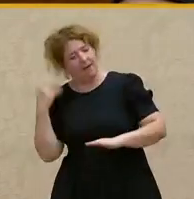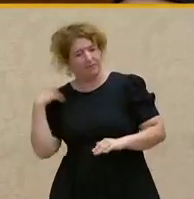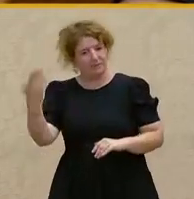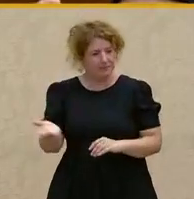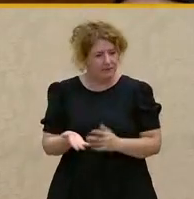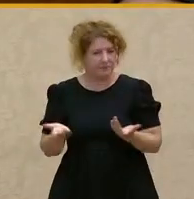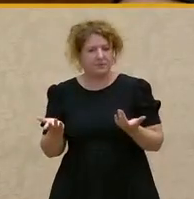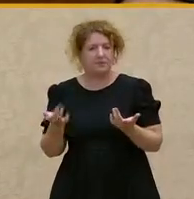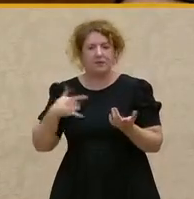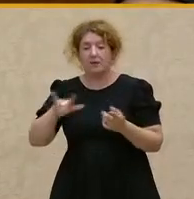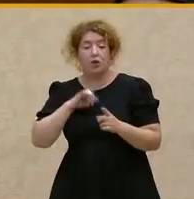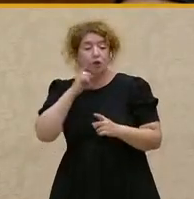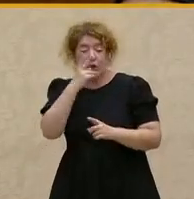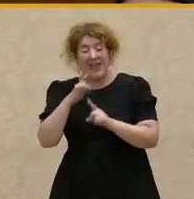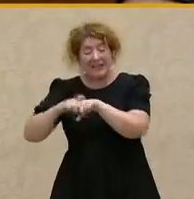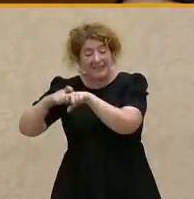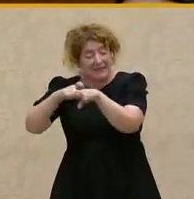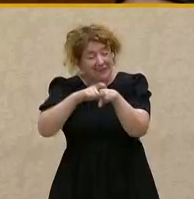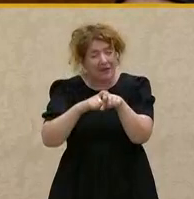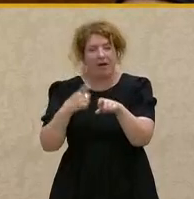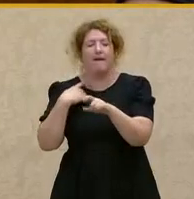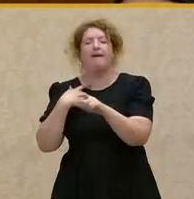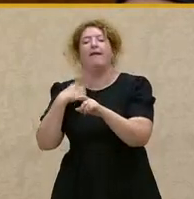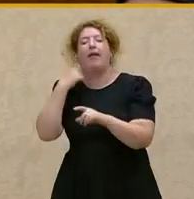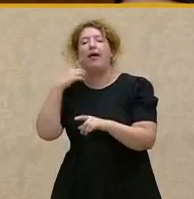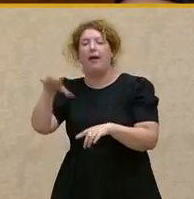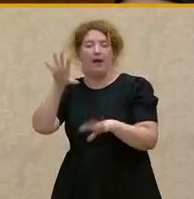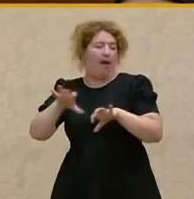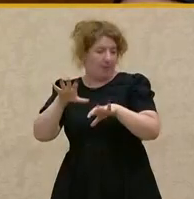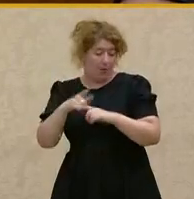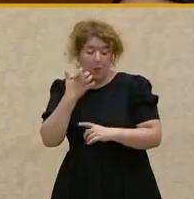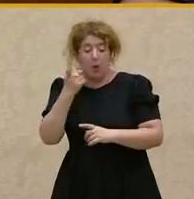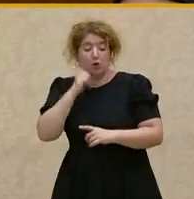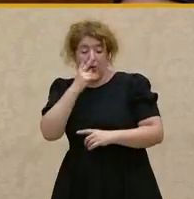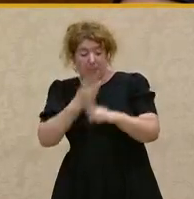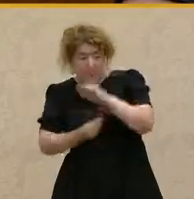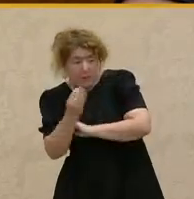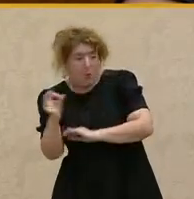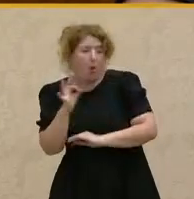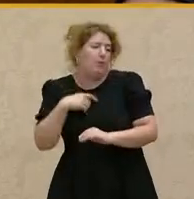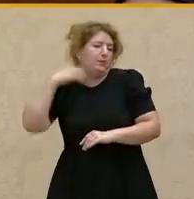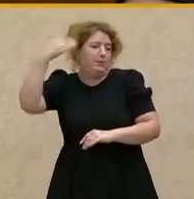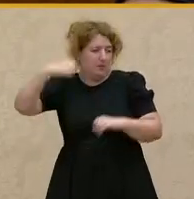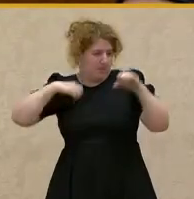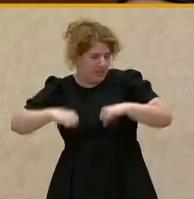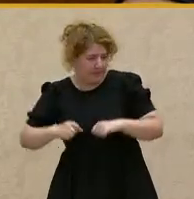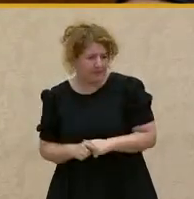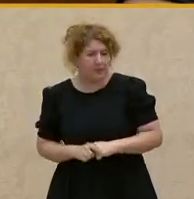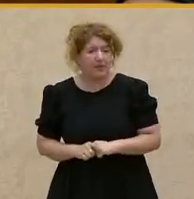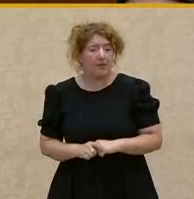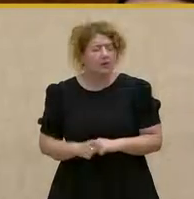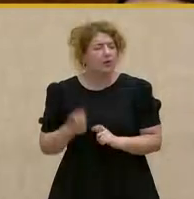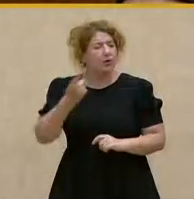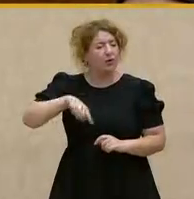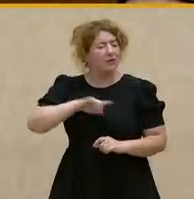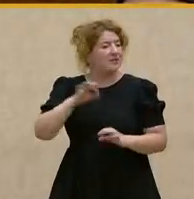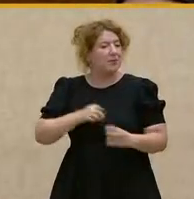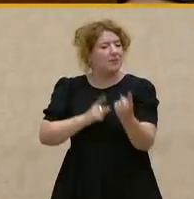distintos casos de sordoceguera. Desde adquirida hasta congénita. Lo bueno es que vamos uno a uno.